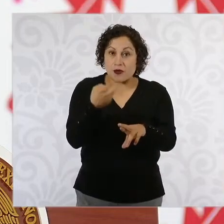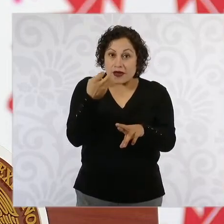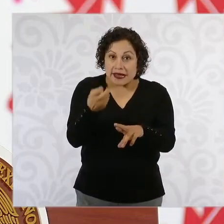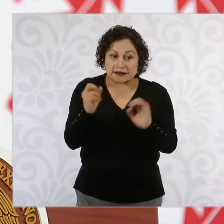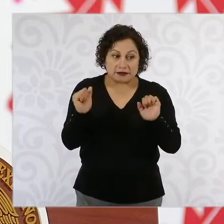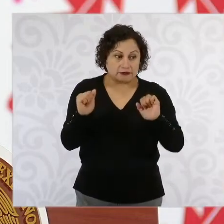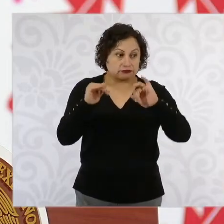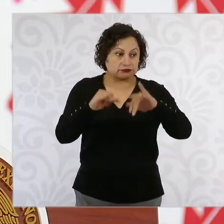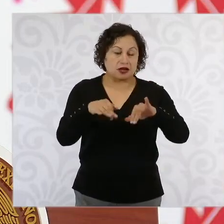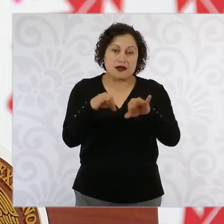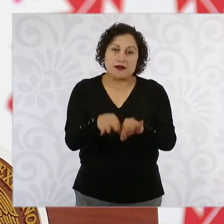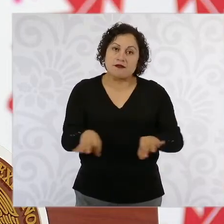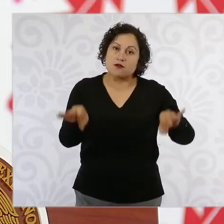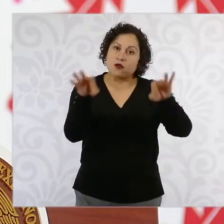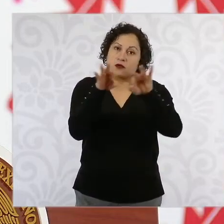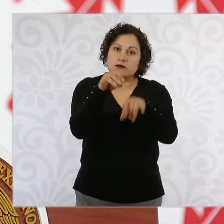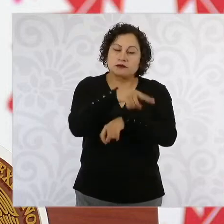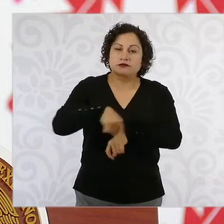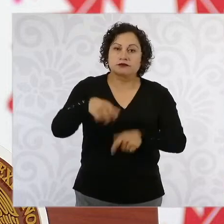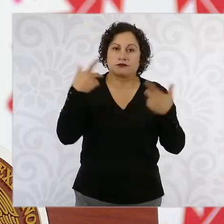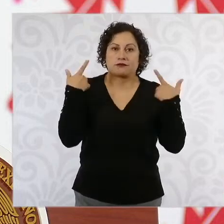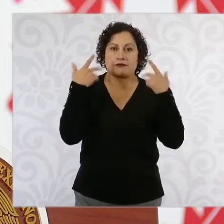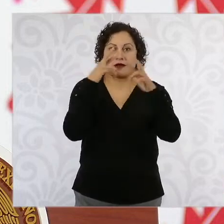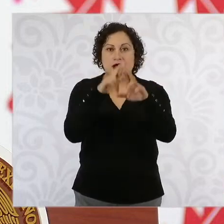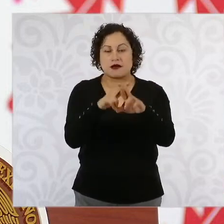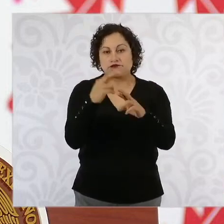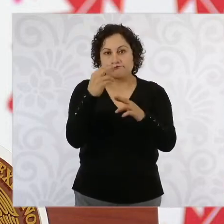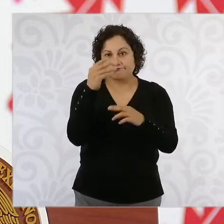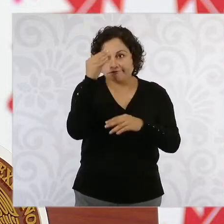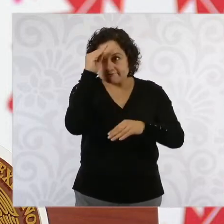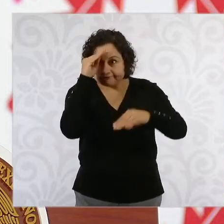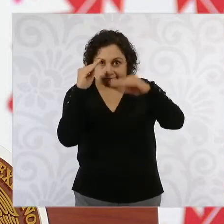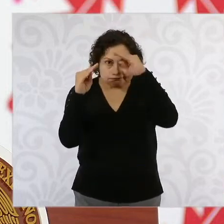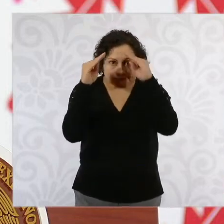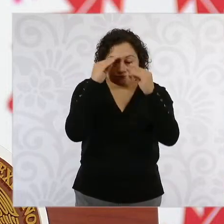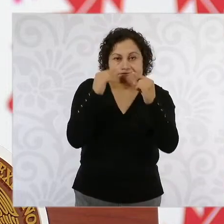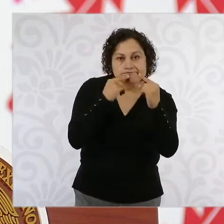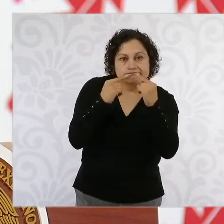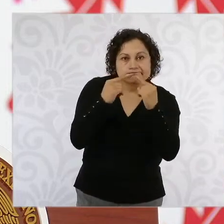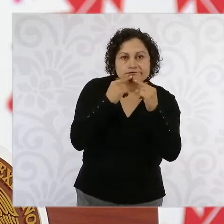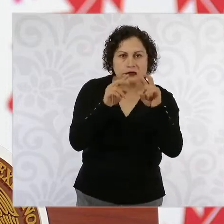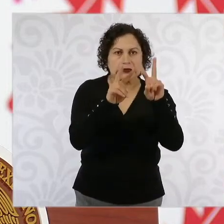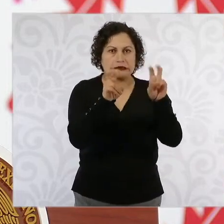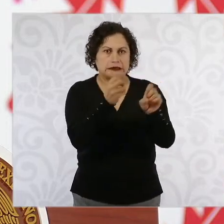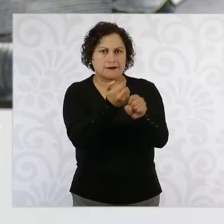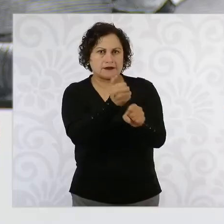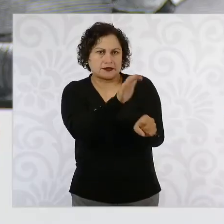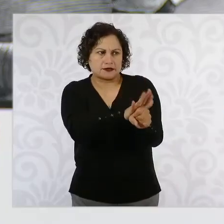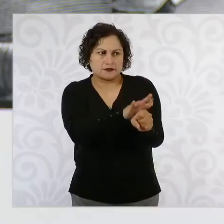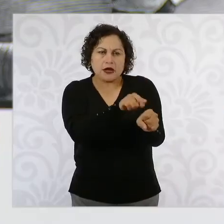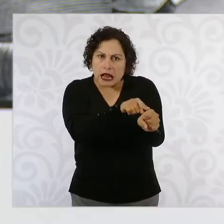maestros no solo de temas administrativos que son importantes sino principalmente de los procesos